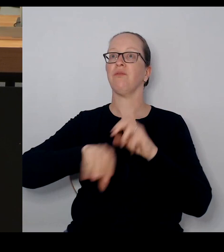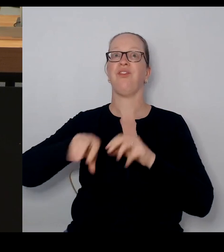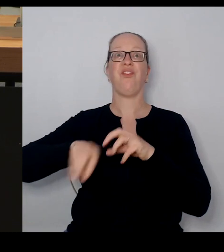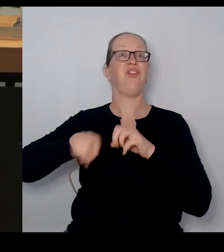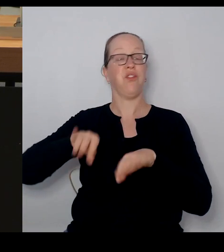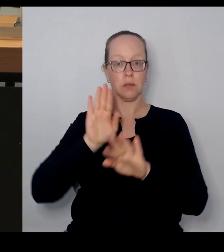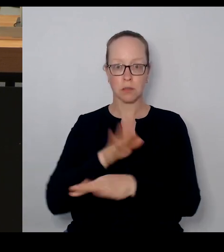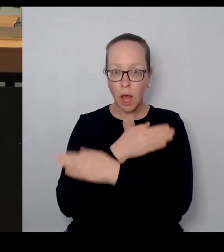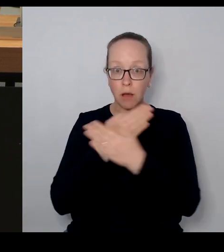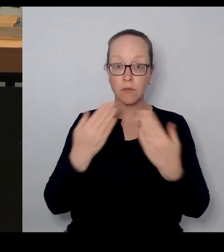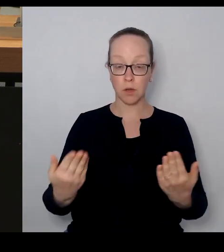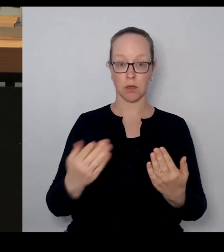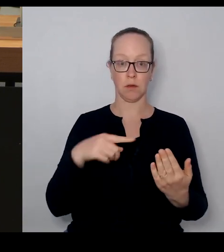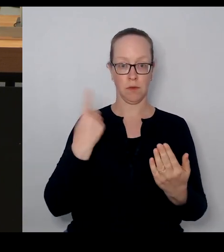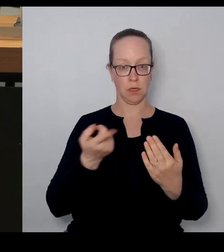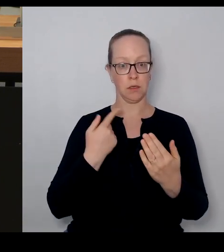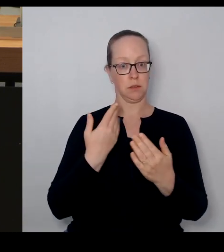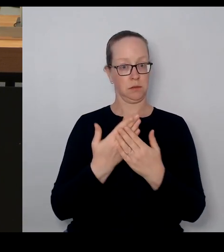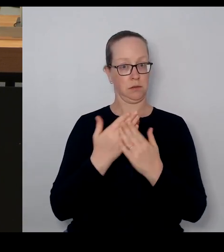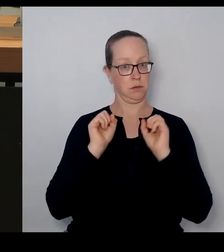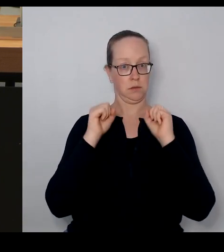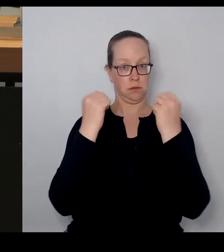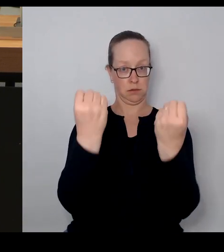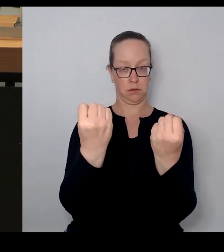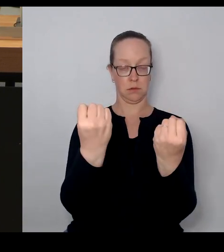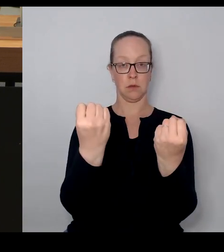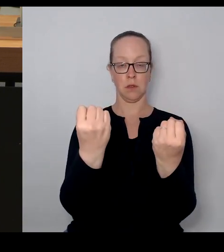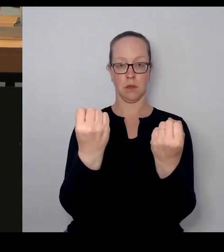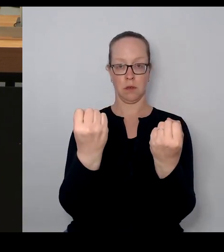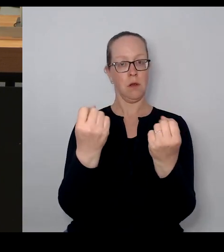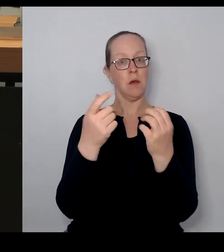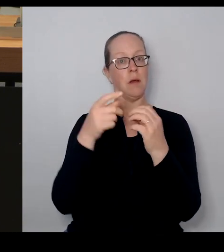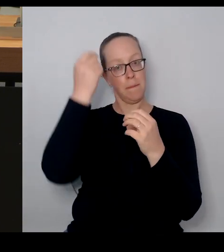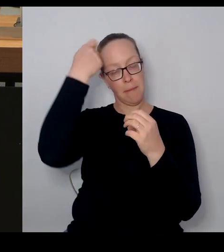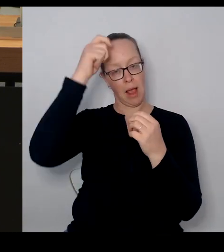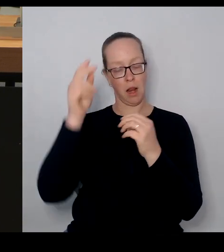wird. Als wir das gemacht haben, da hat sich einiges bewegt. Und die hat neulich ein Interview